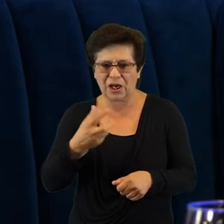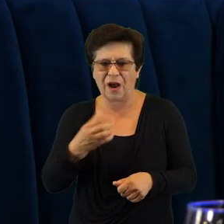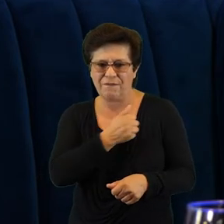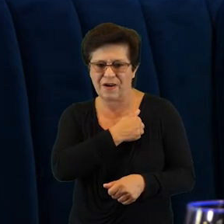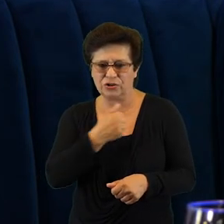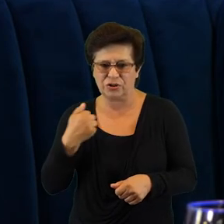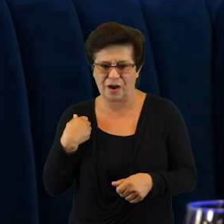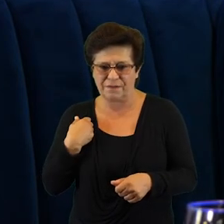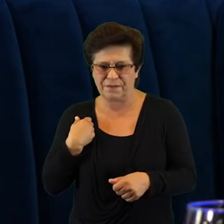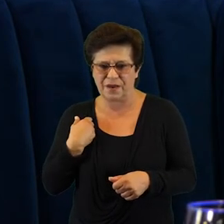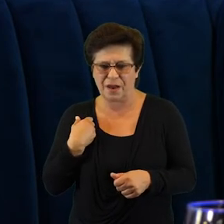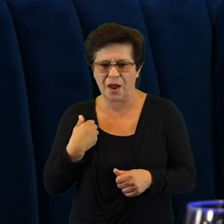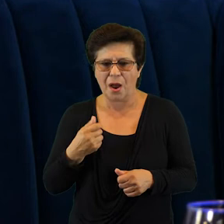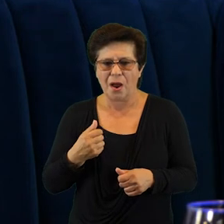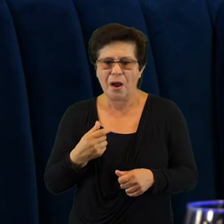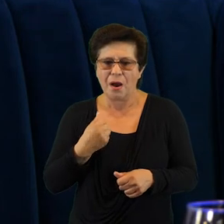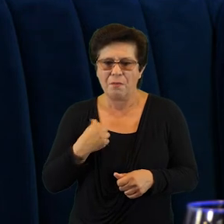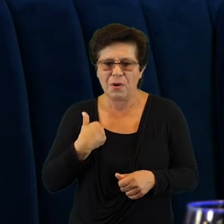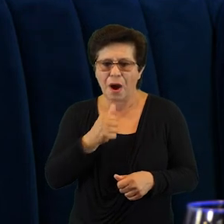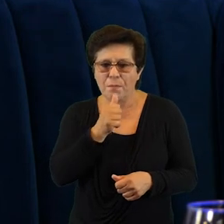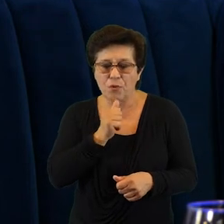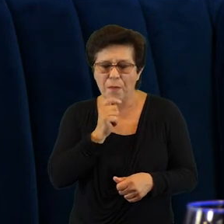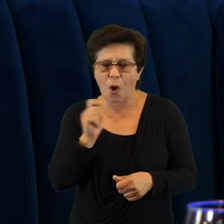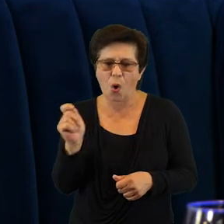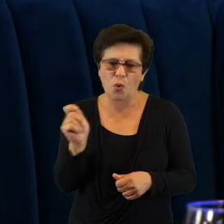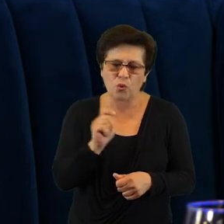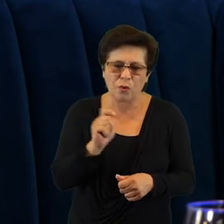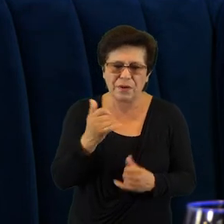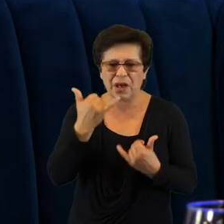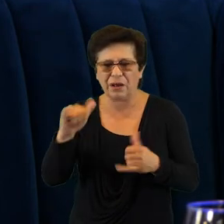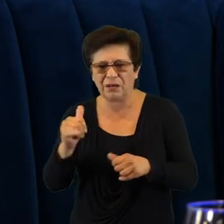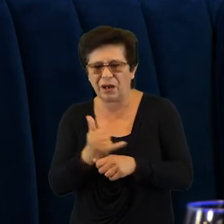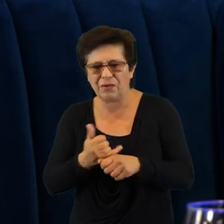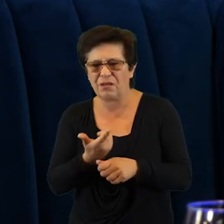Była też próba uruchomienia kawiarni w Nicei, ale to zdaje się, nie wyszło.